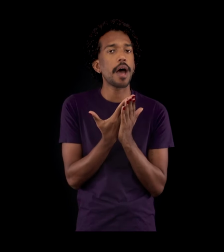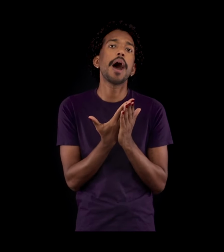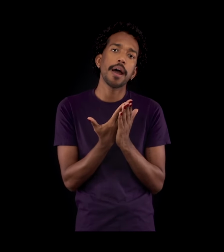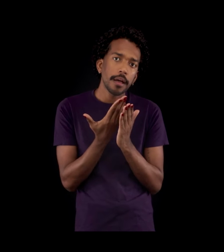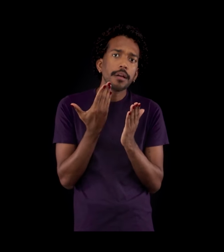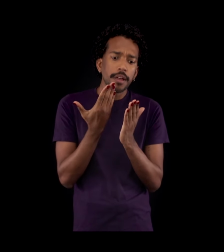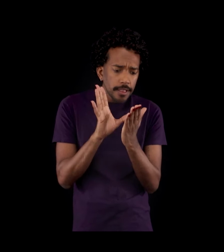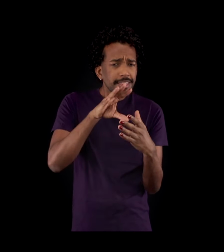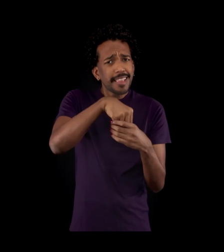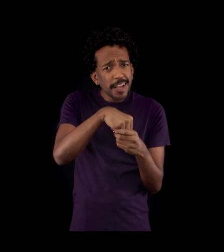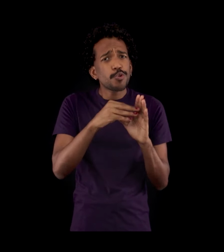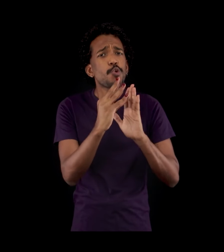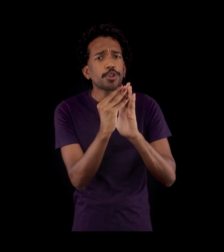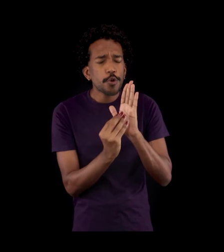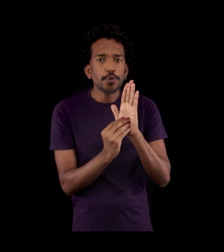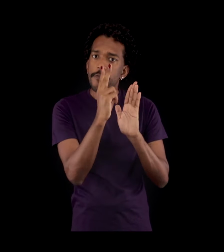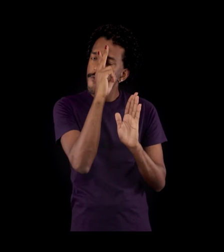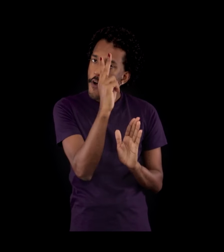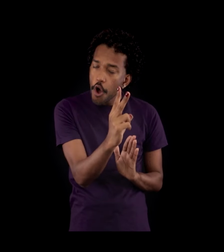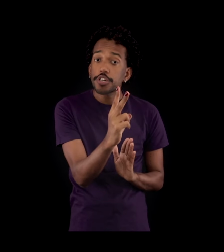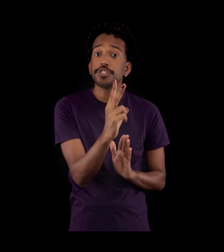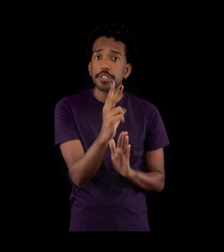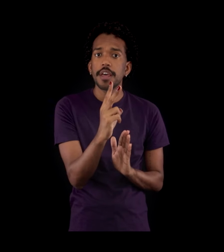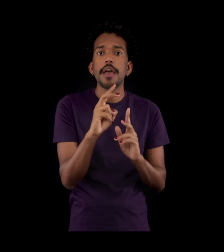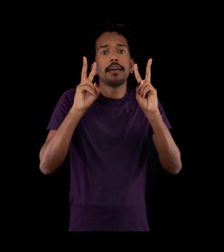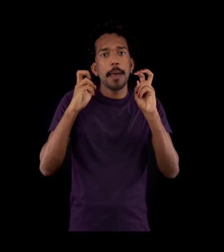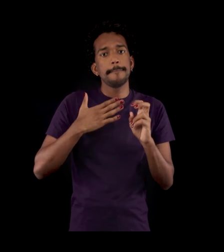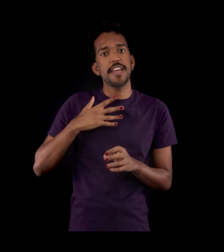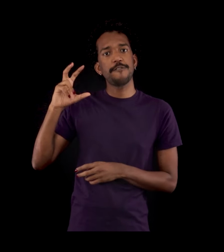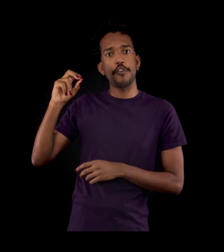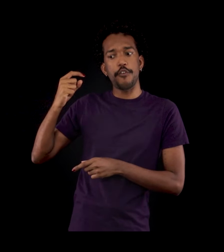embora o conteúdo forte tenha sido da minha avó.